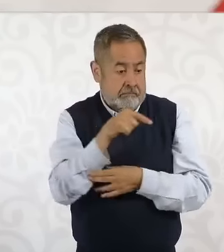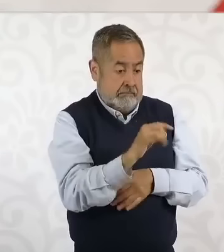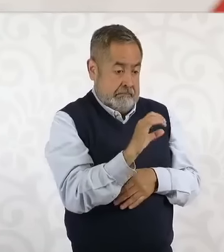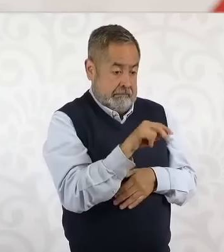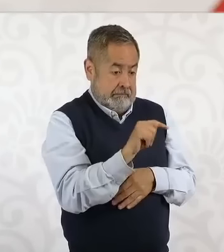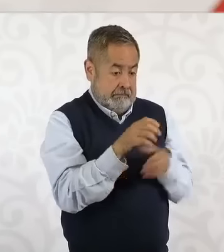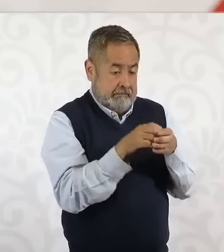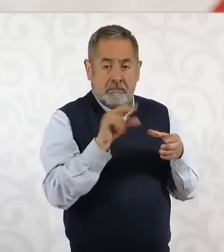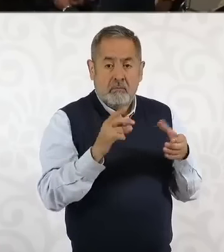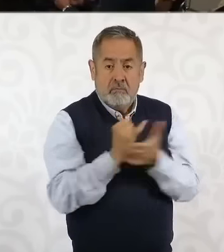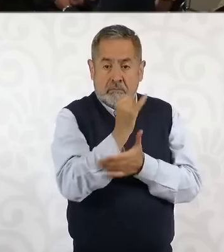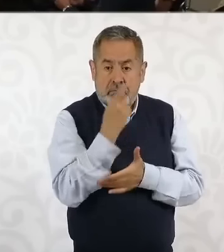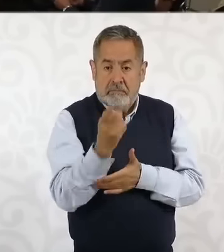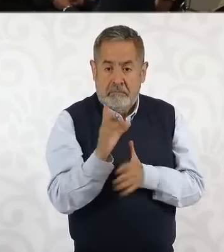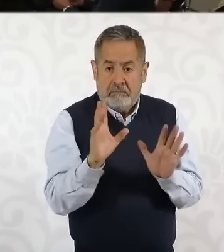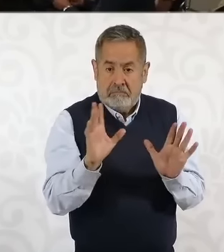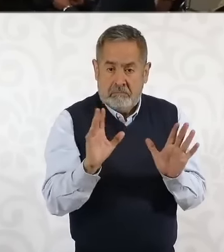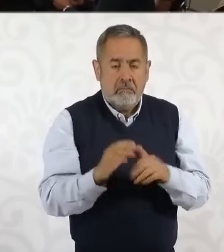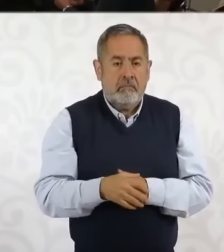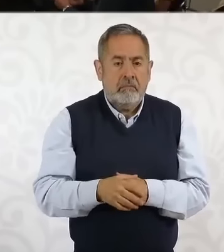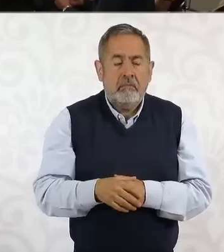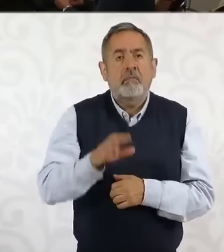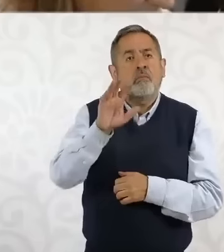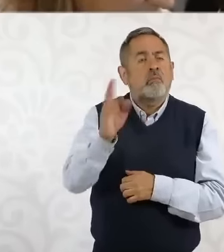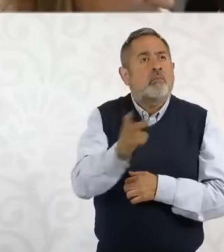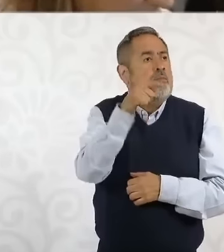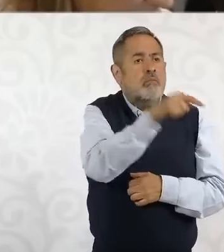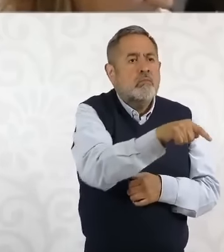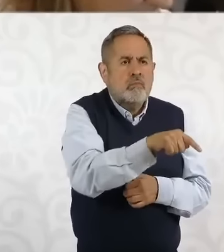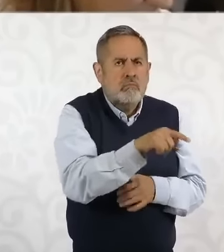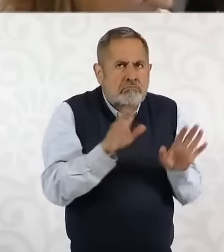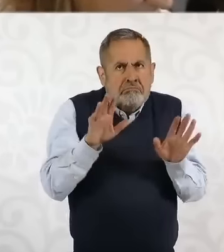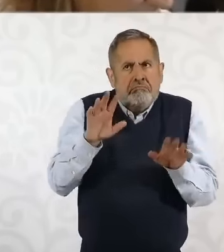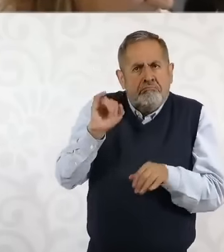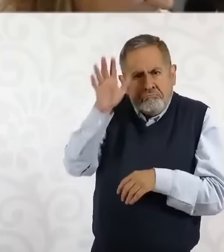es que no ellos no tienen problema que se haga consulta en las escuelas. En la en lo que toca